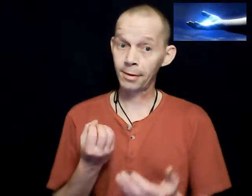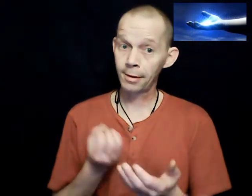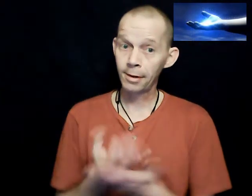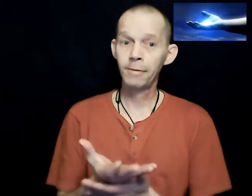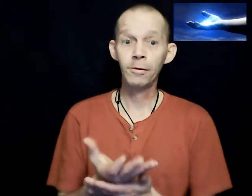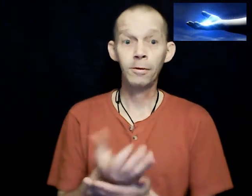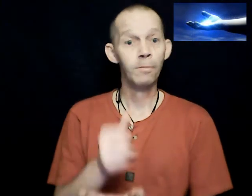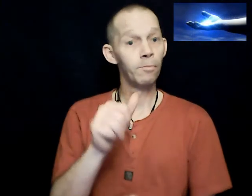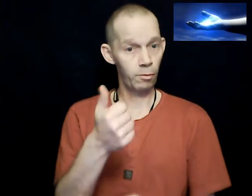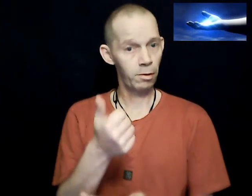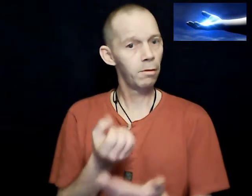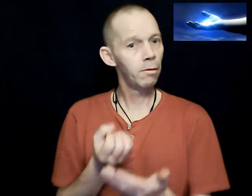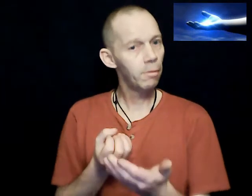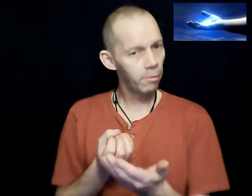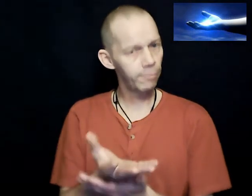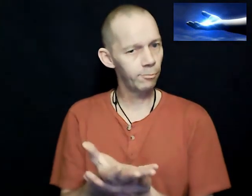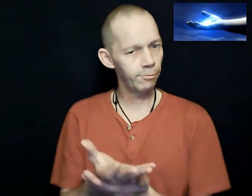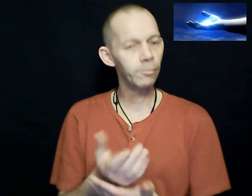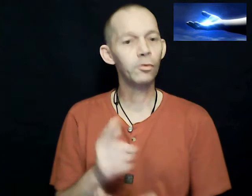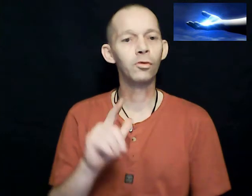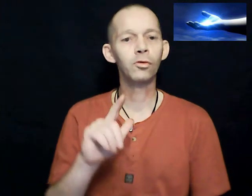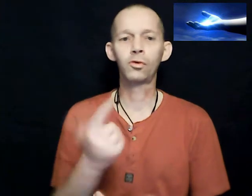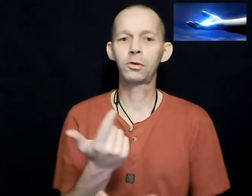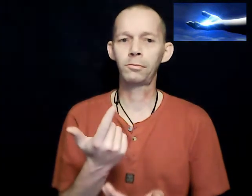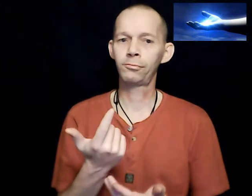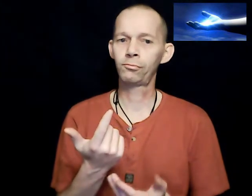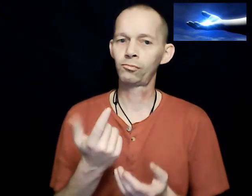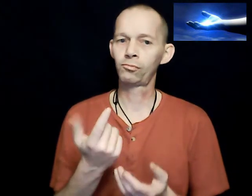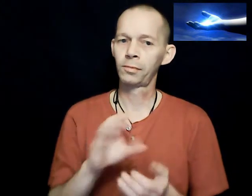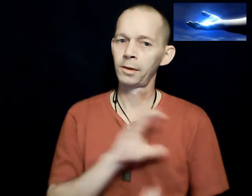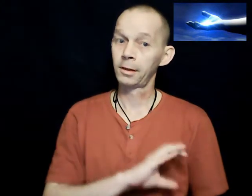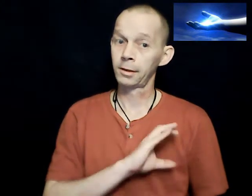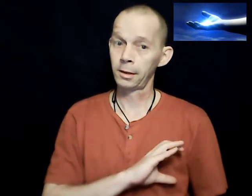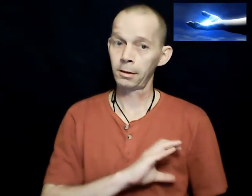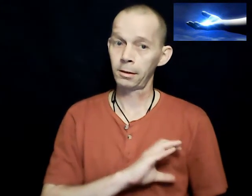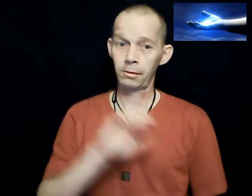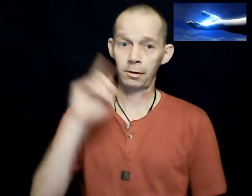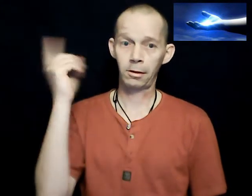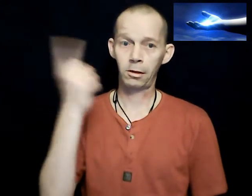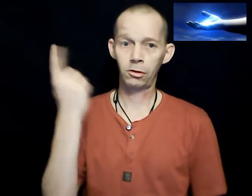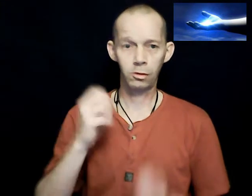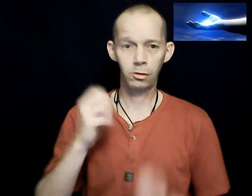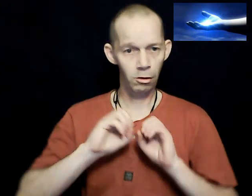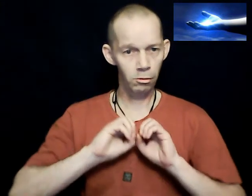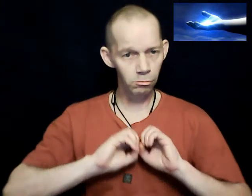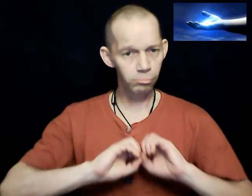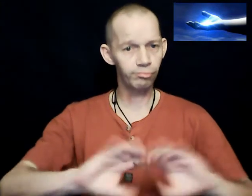Premier j'informe et puis j'essayer de vous envoyer l'énergie.